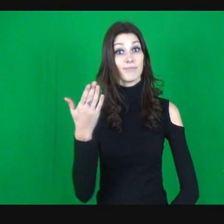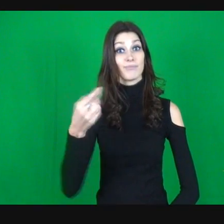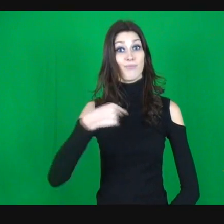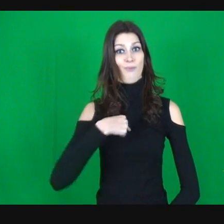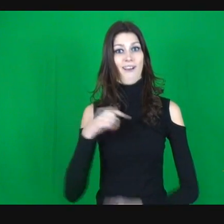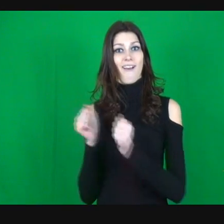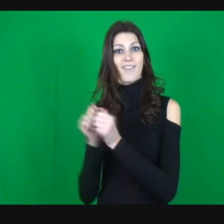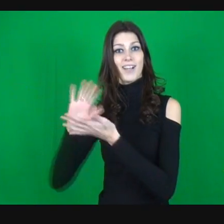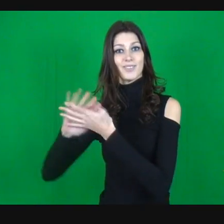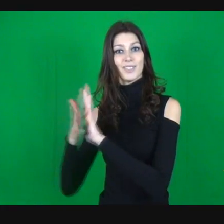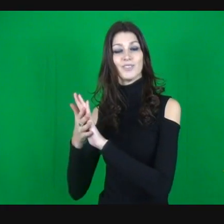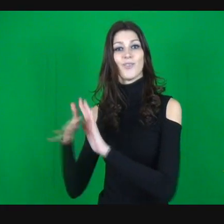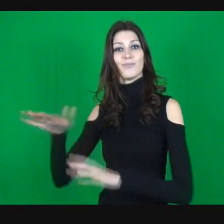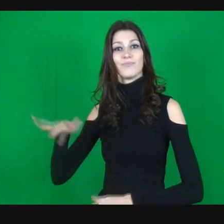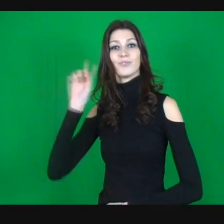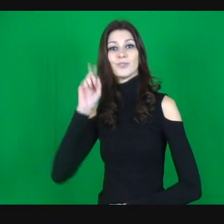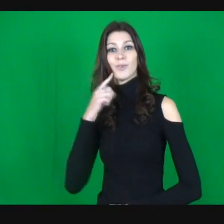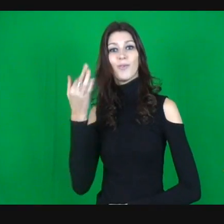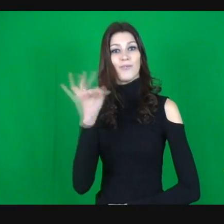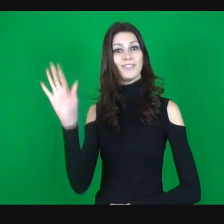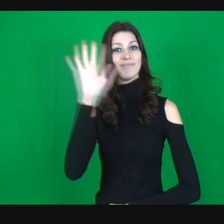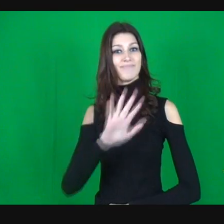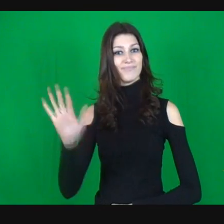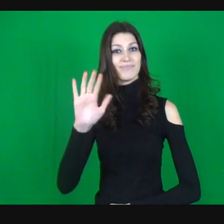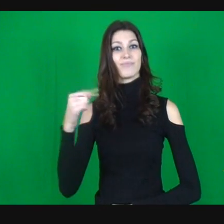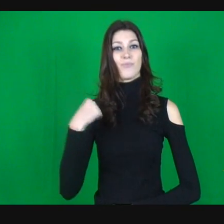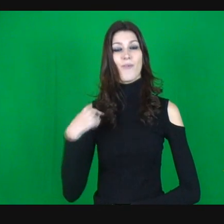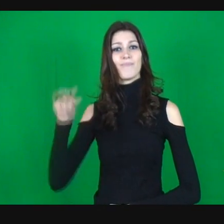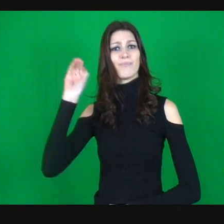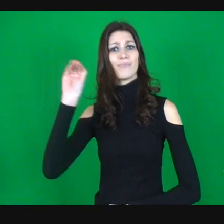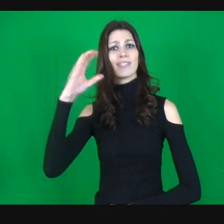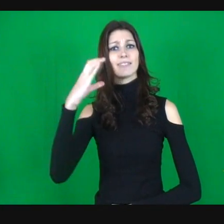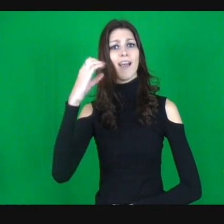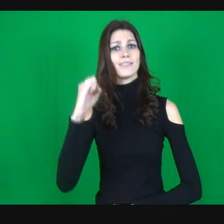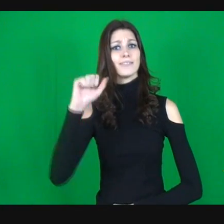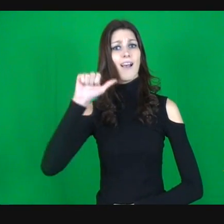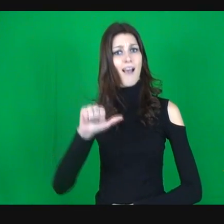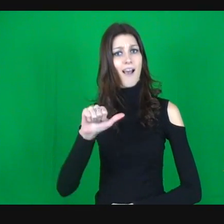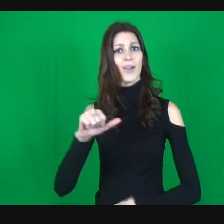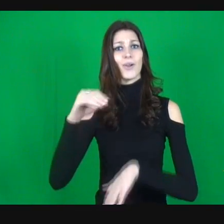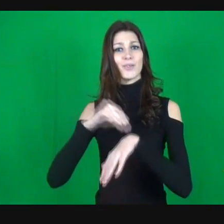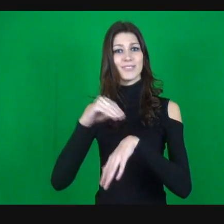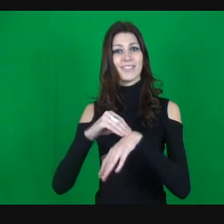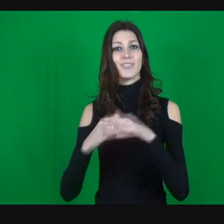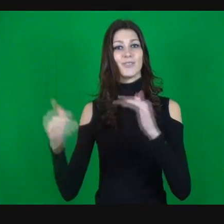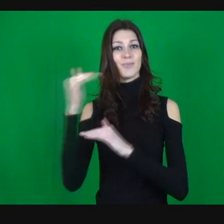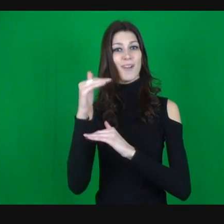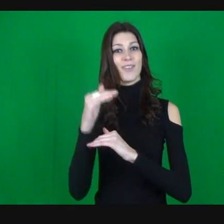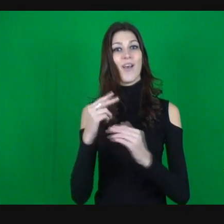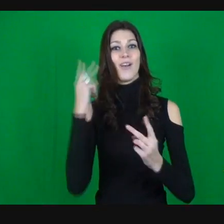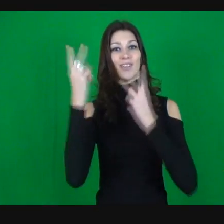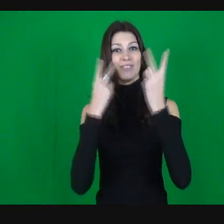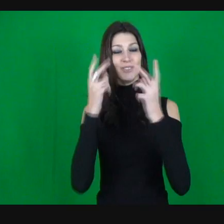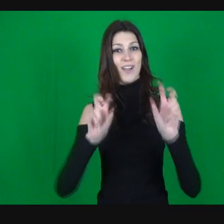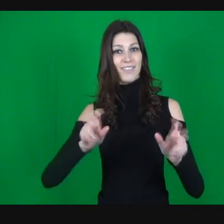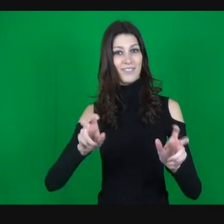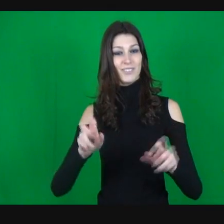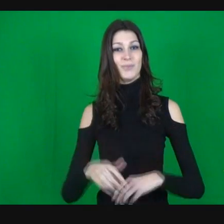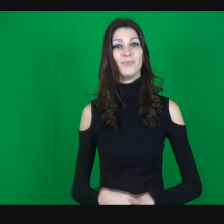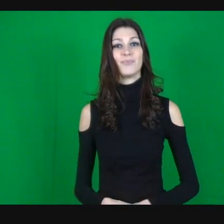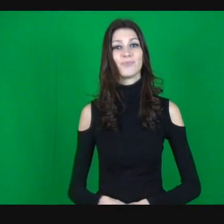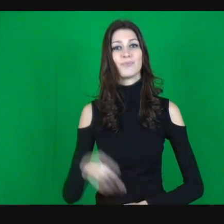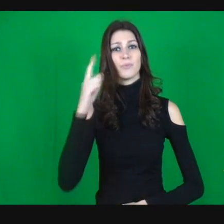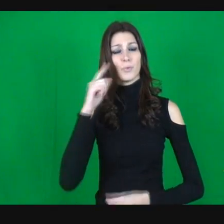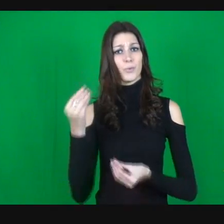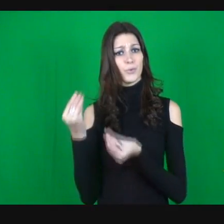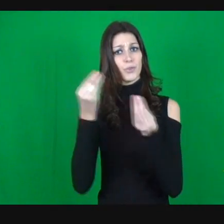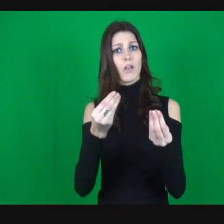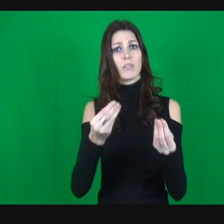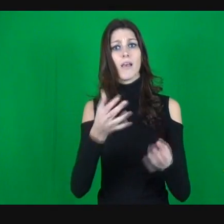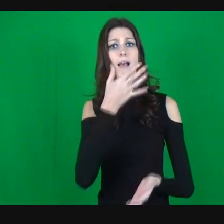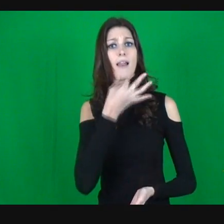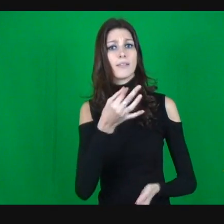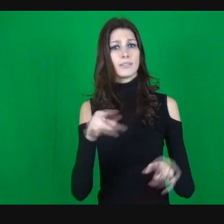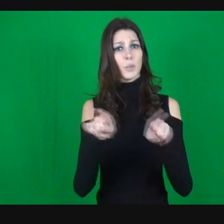C’est pourquoi, j’ai saisi, avec les associations, au nom des sourds de France, le CSA pour qu’il facilite